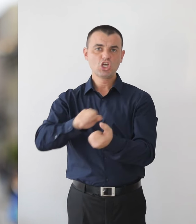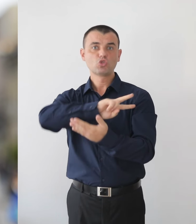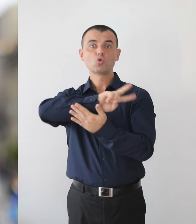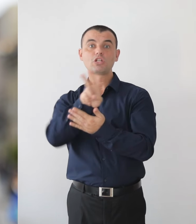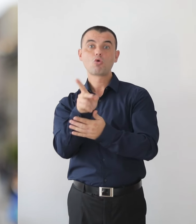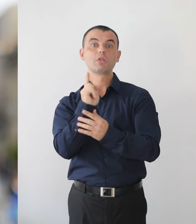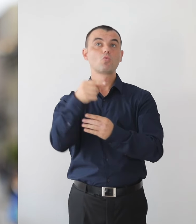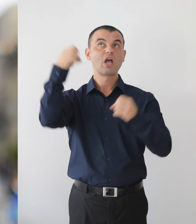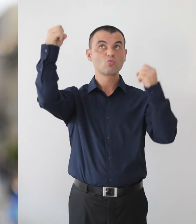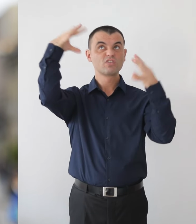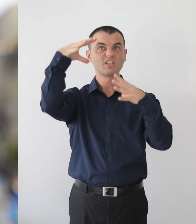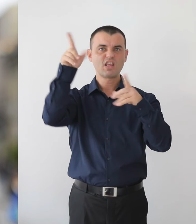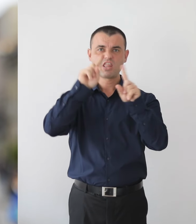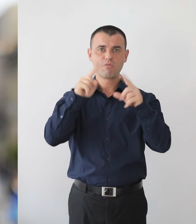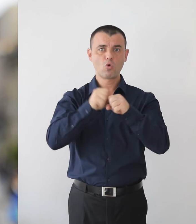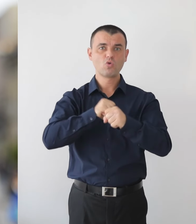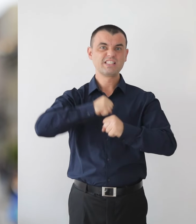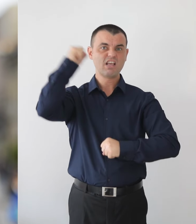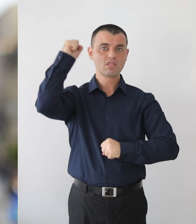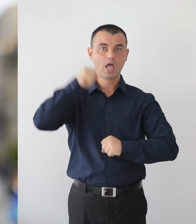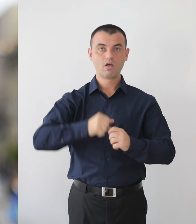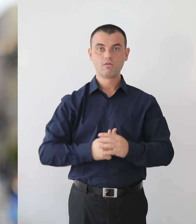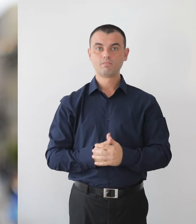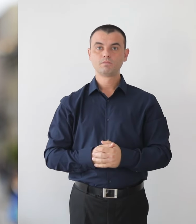или над вечер, когато слънчевата светлина не е толкова директна.